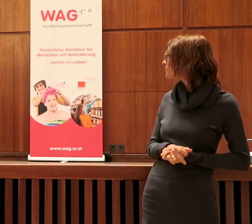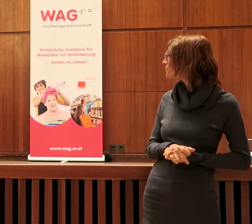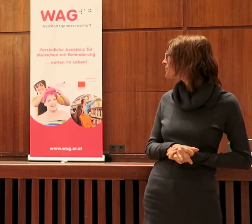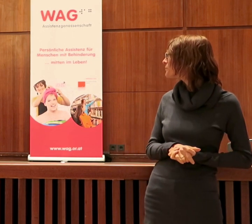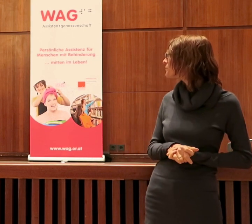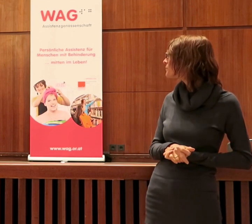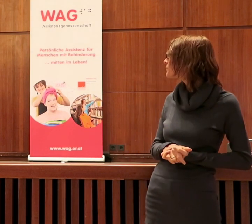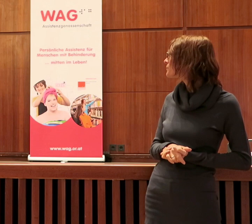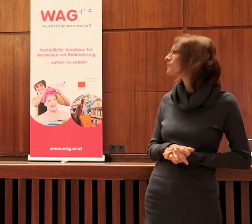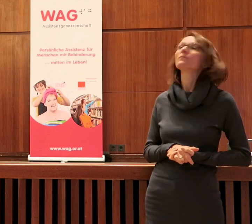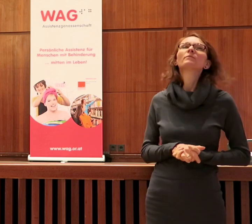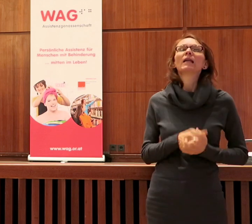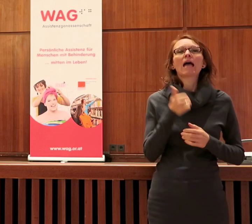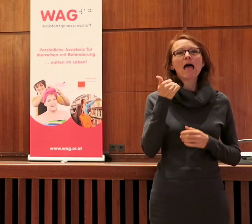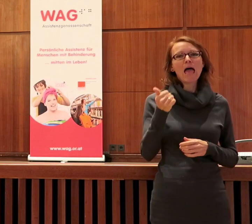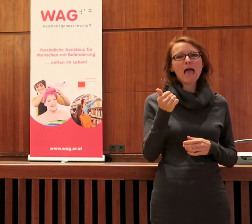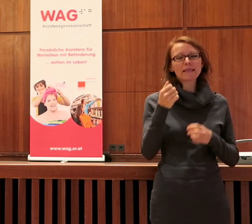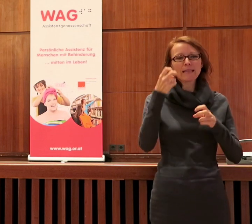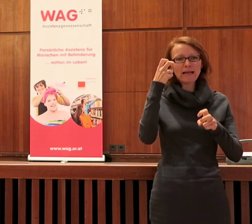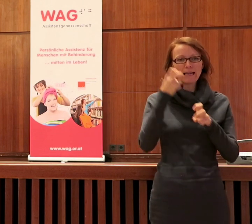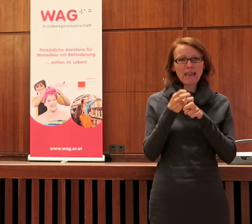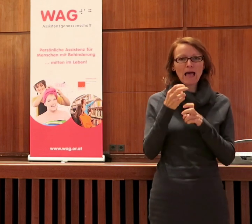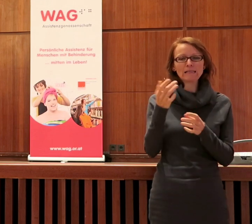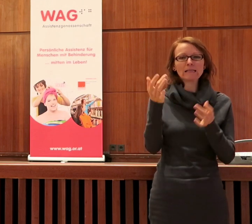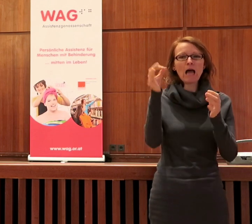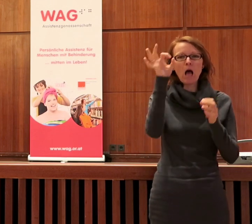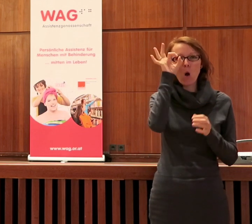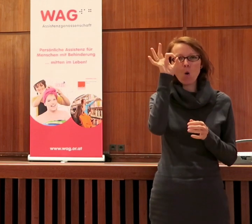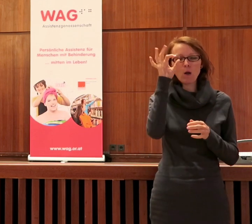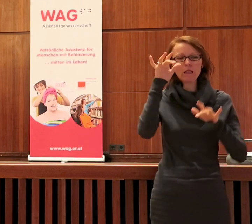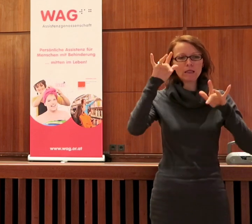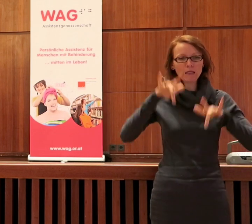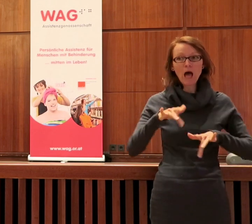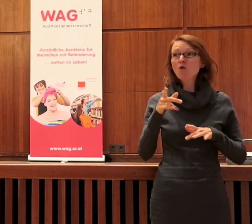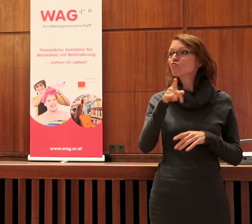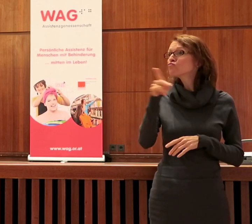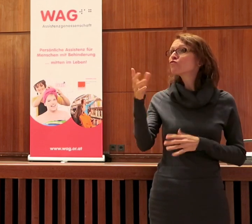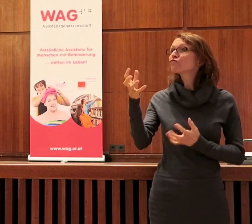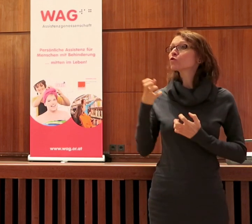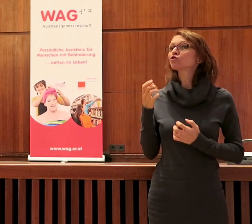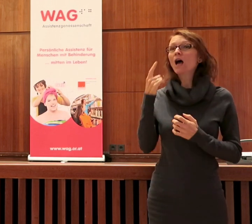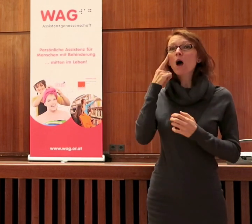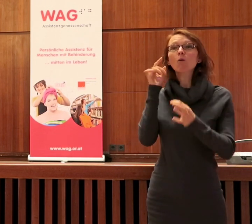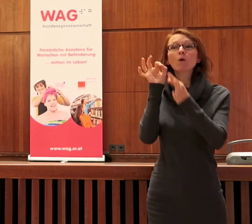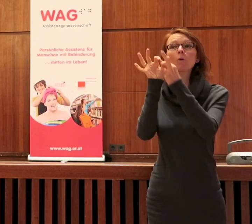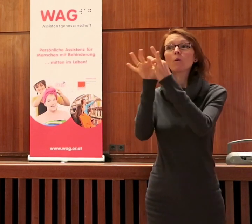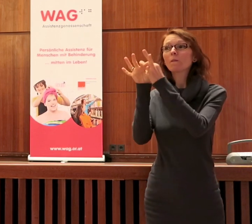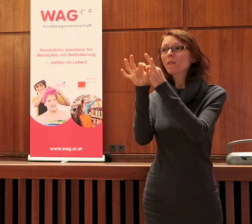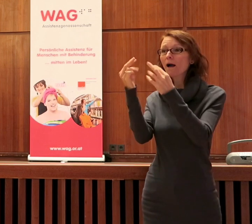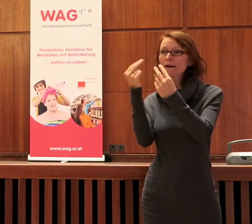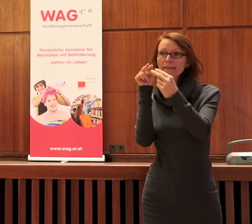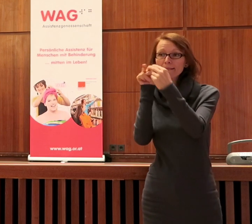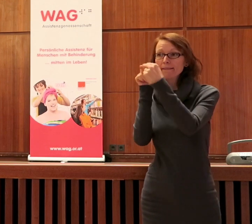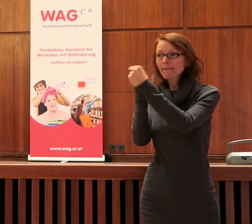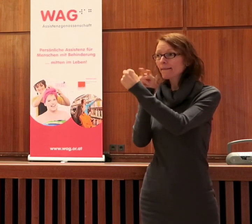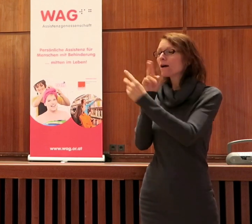Hab ich dabei, ein Glasauge. Also wer Augenkontakt wünscht kann sich das Auge abholen, ein bisserl in die Hand nehmen. Ja?